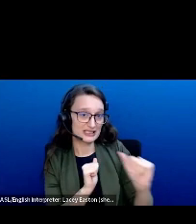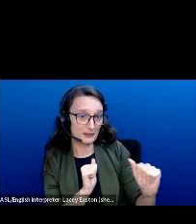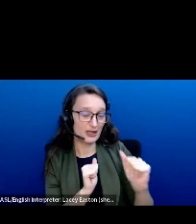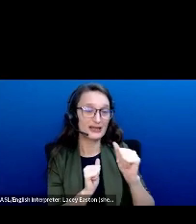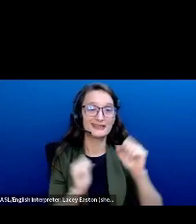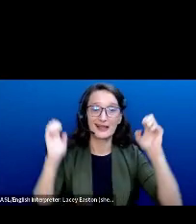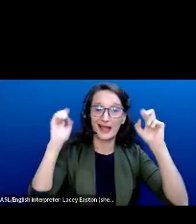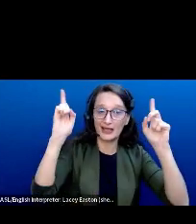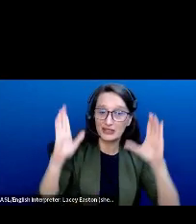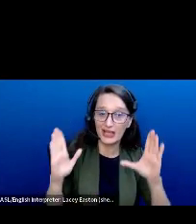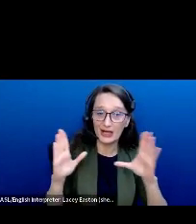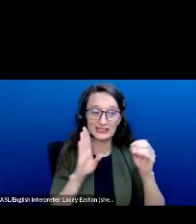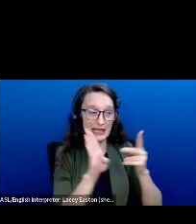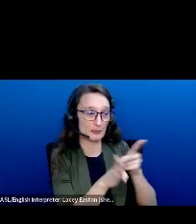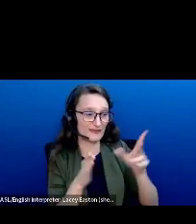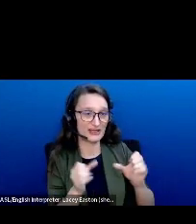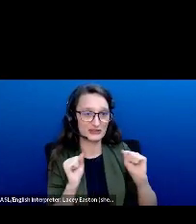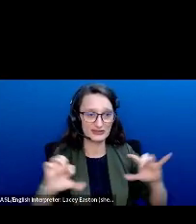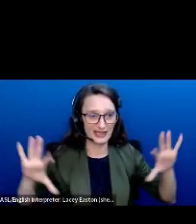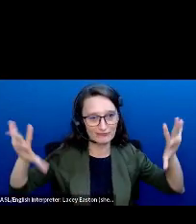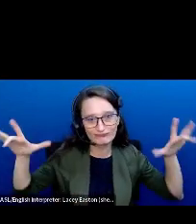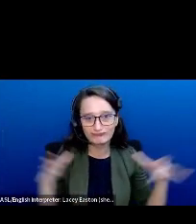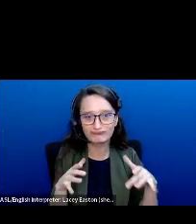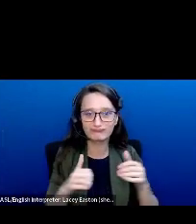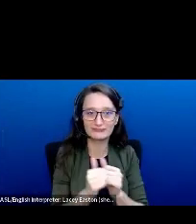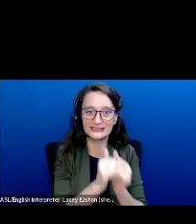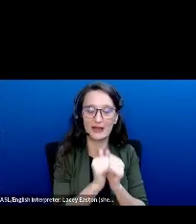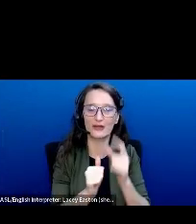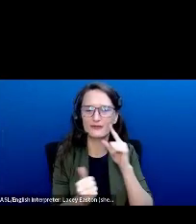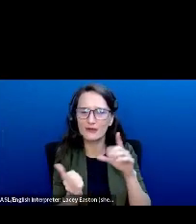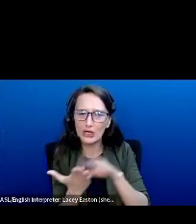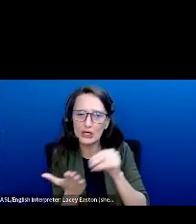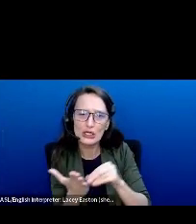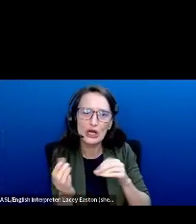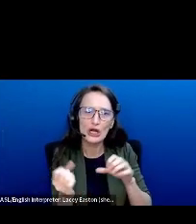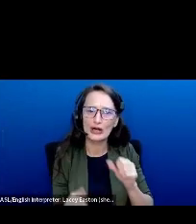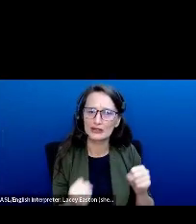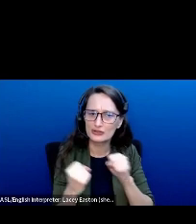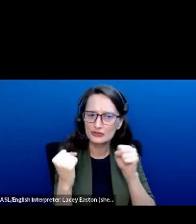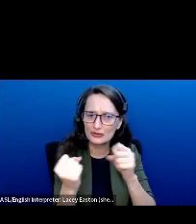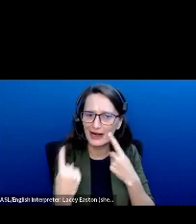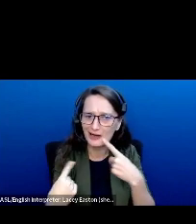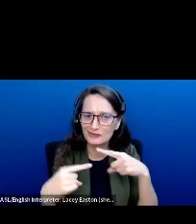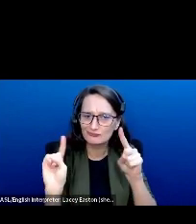y conectarse con estrategias efectivas recursos conocimientos que apoyan a los estudiantes con discapacidades